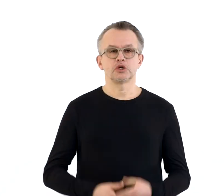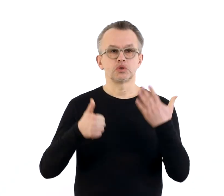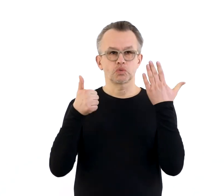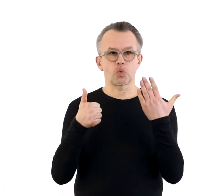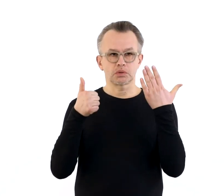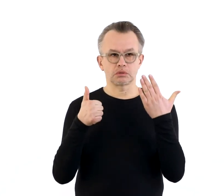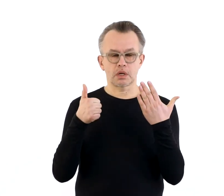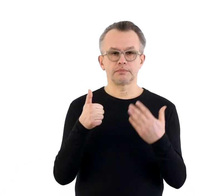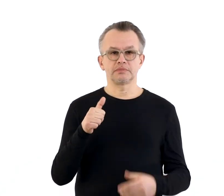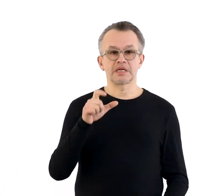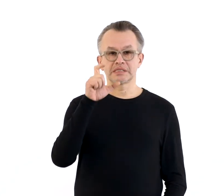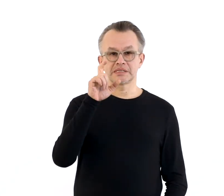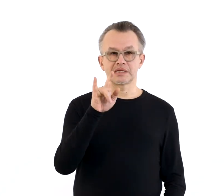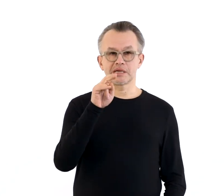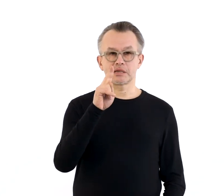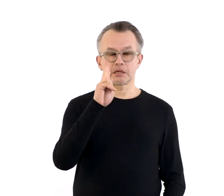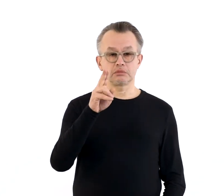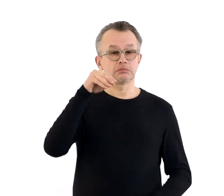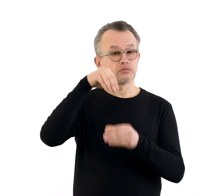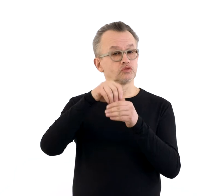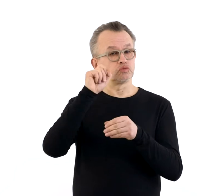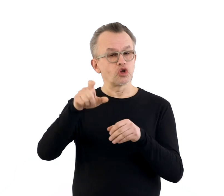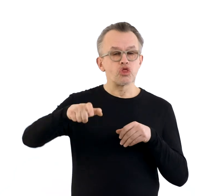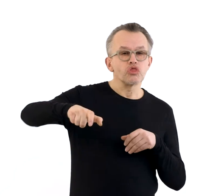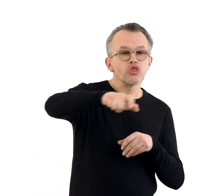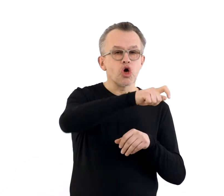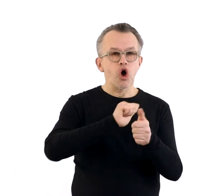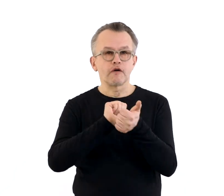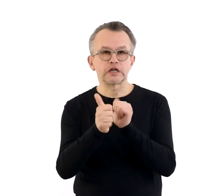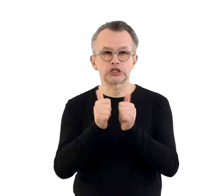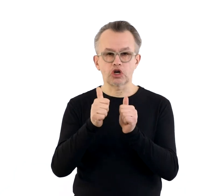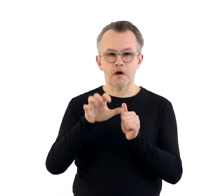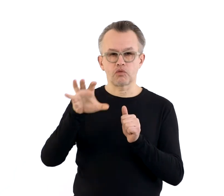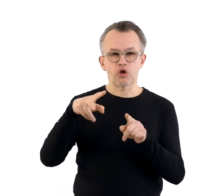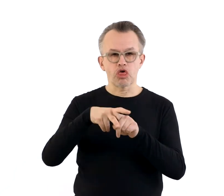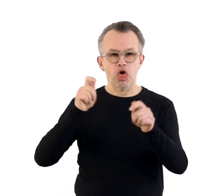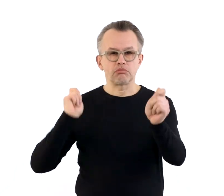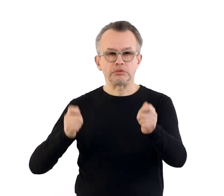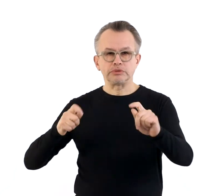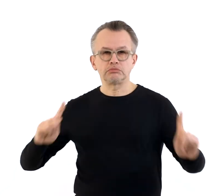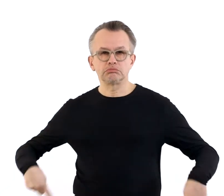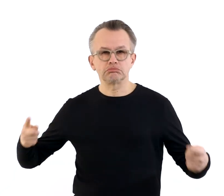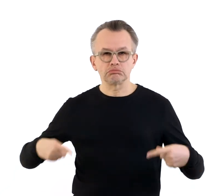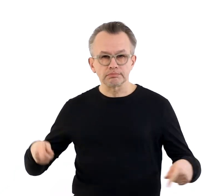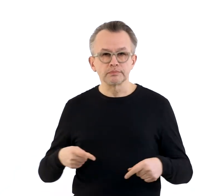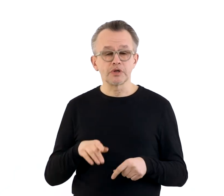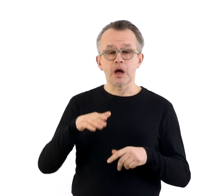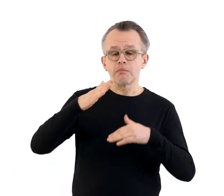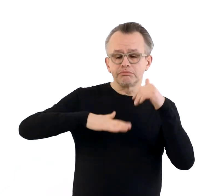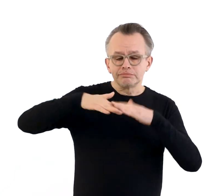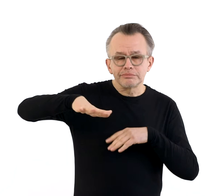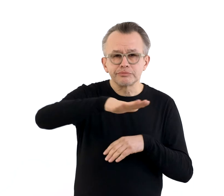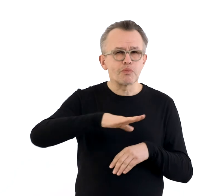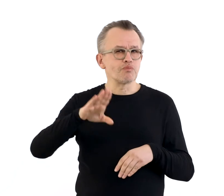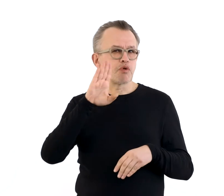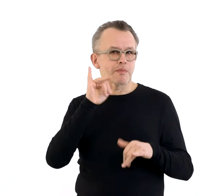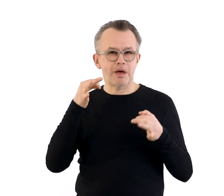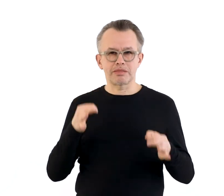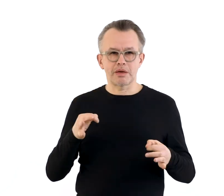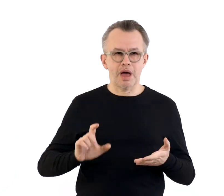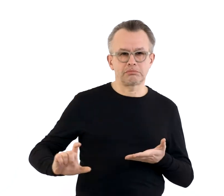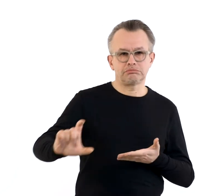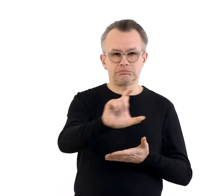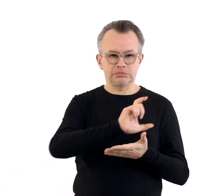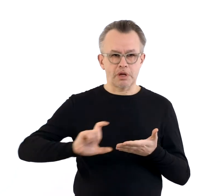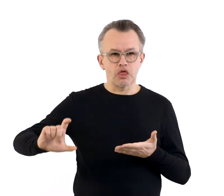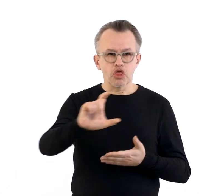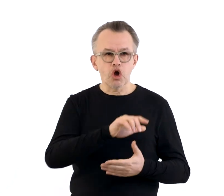cyrki z torami wyścigowymi dla rydwanów kształtem zbliżone do dzisiejszych stadionów